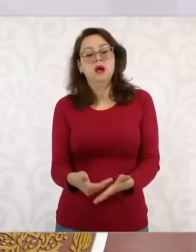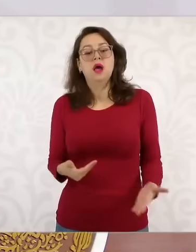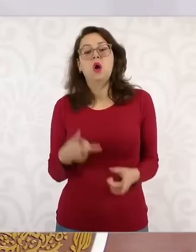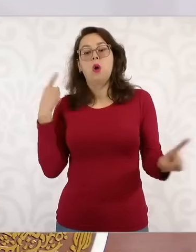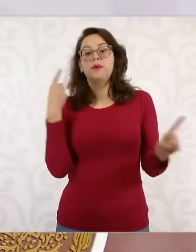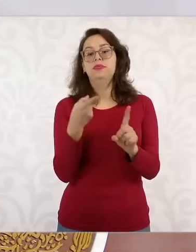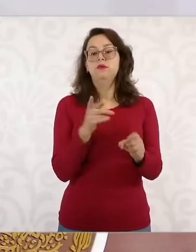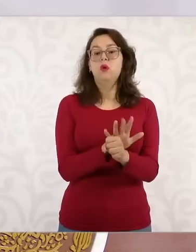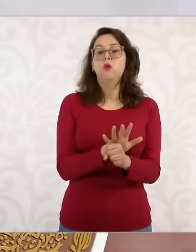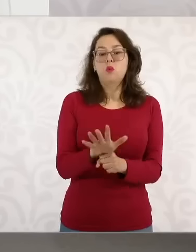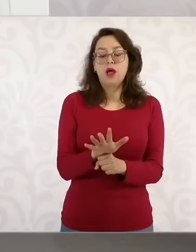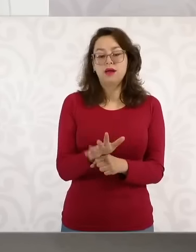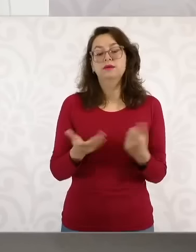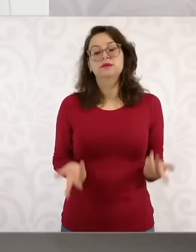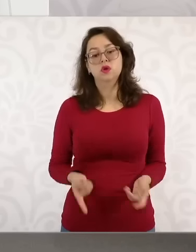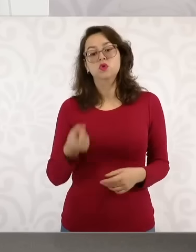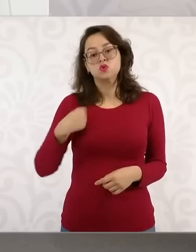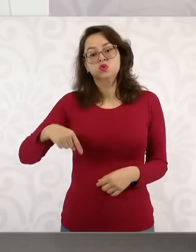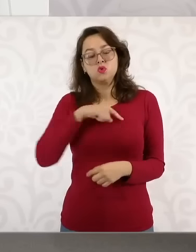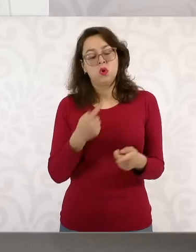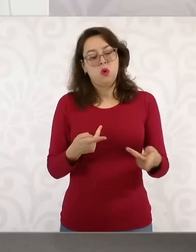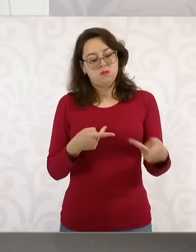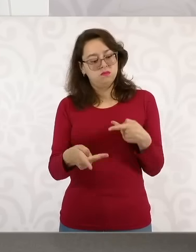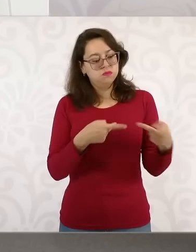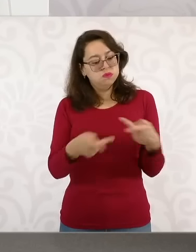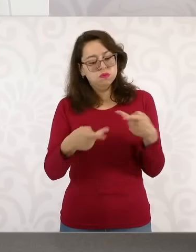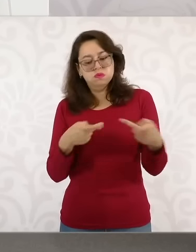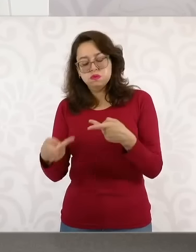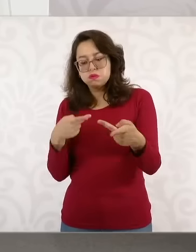que conforme a nuestra planeación vinculante la CFE podamos iniciar de manera ordenada